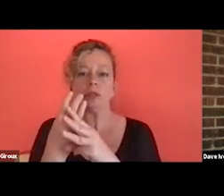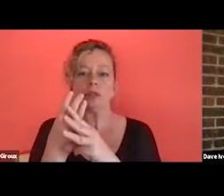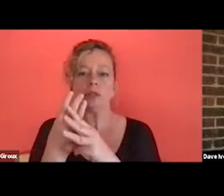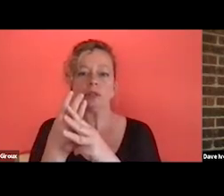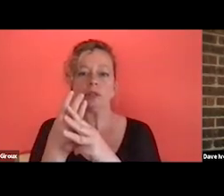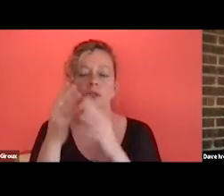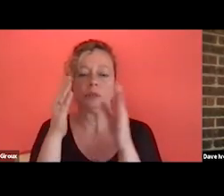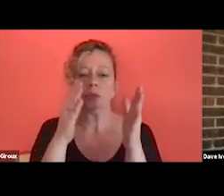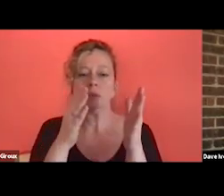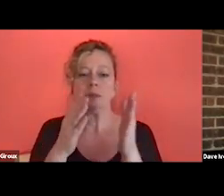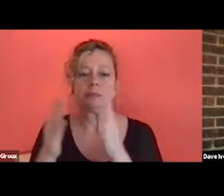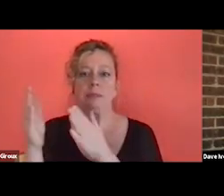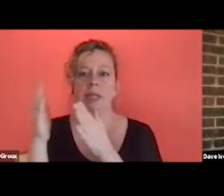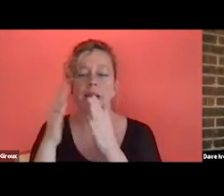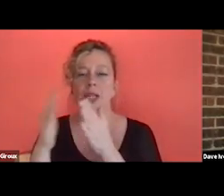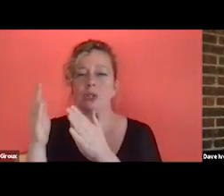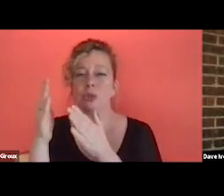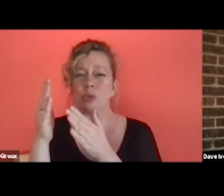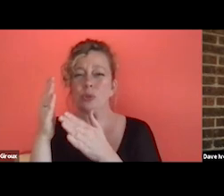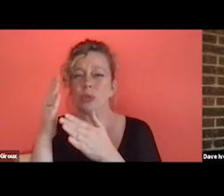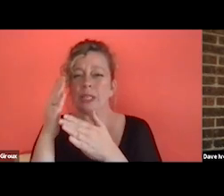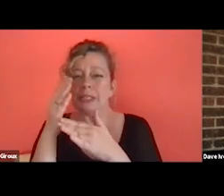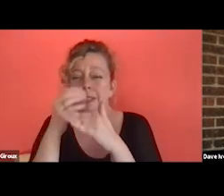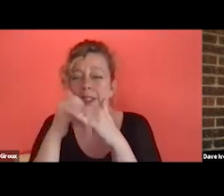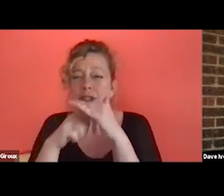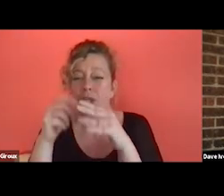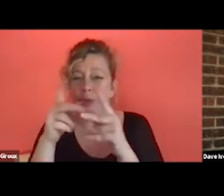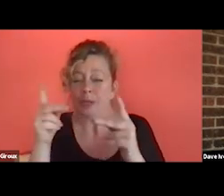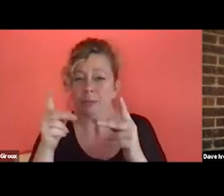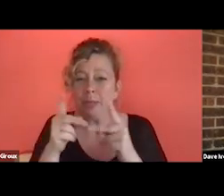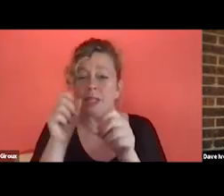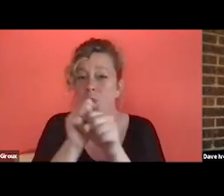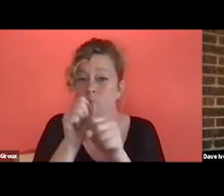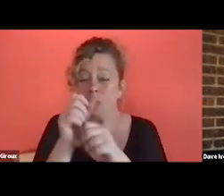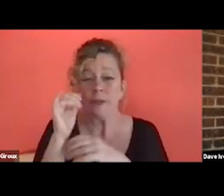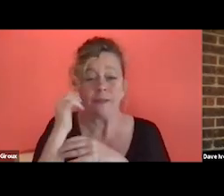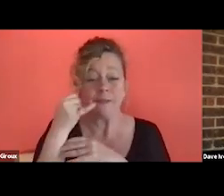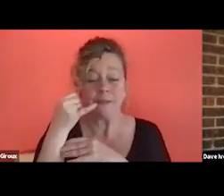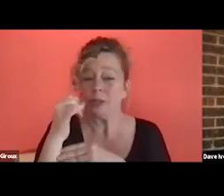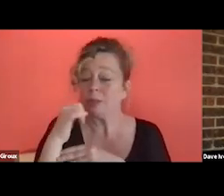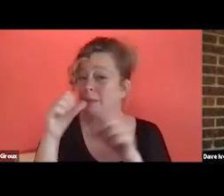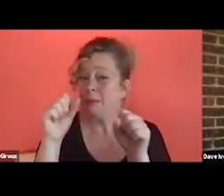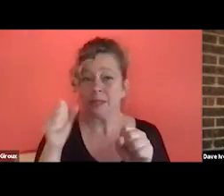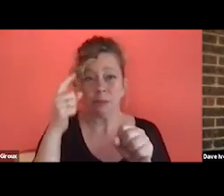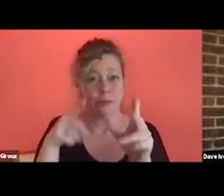planeando refugiarse en su casa y trabajar con los teléfonos. Ahora, por supuesto, eso no sería posible para las personas